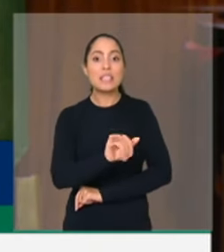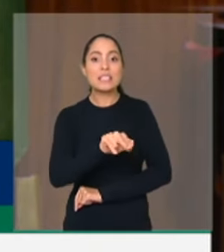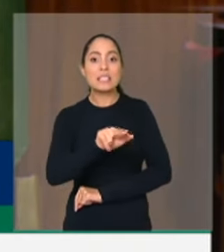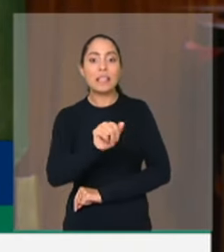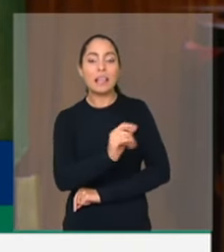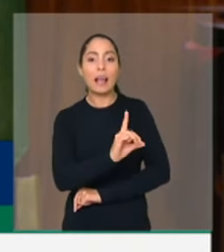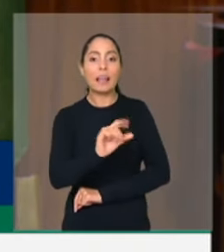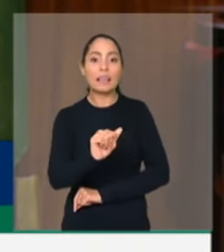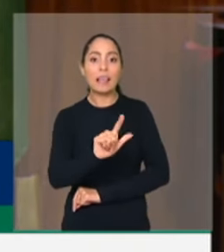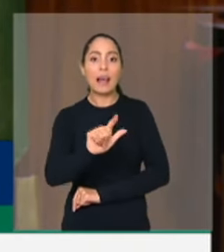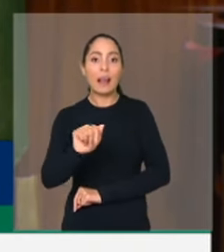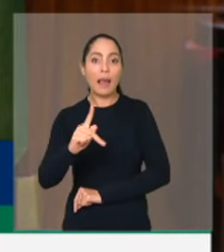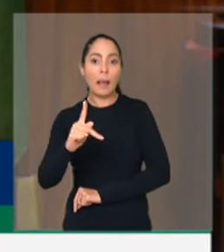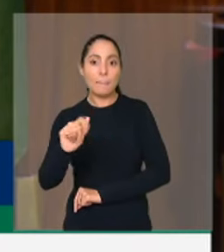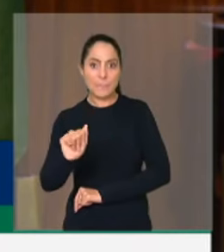PRESO E TORTURADO, ANISTIADO